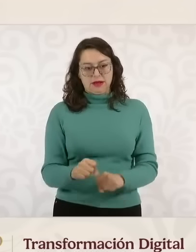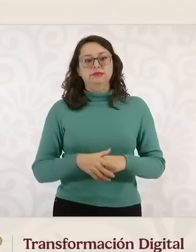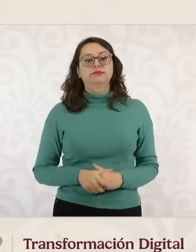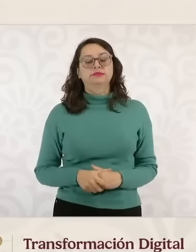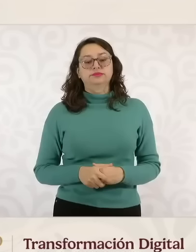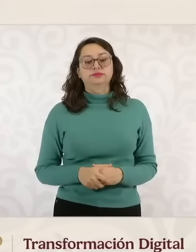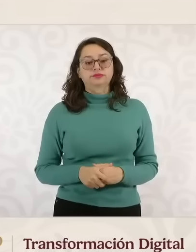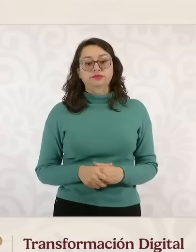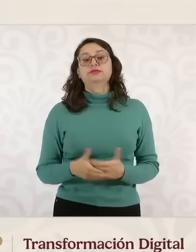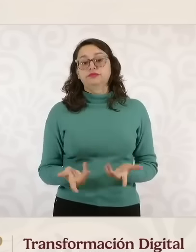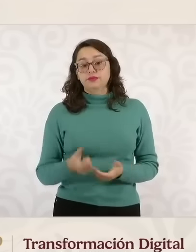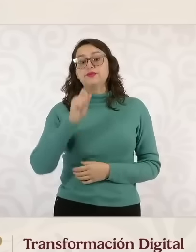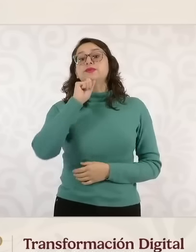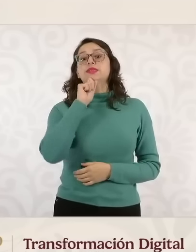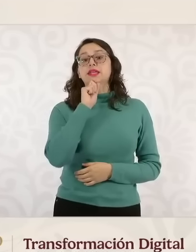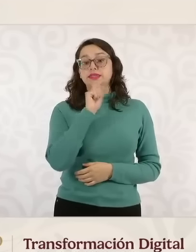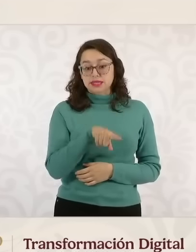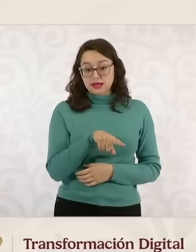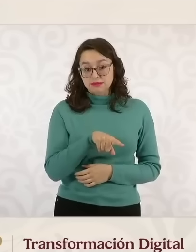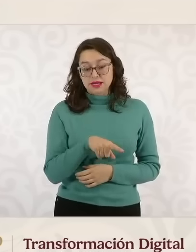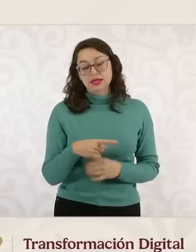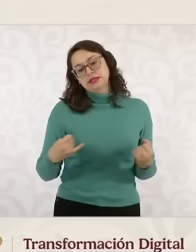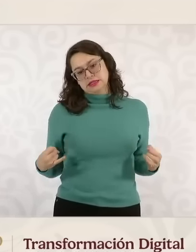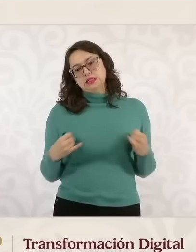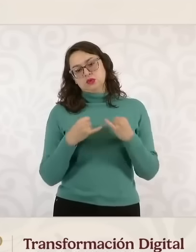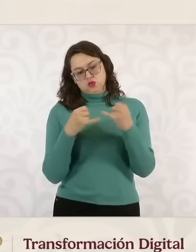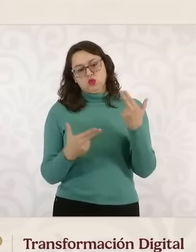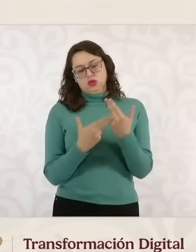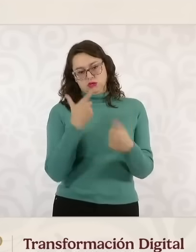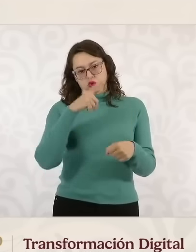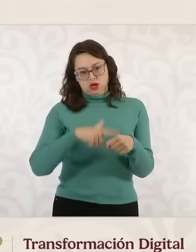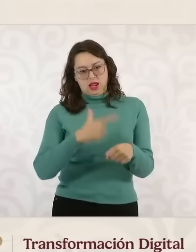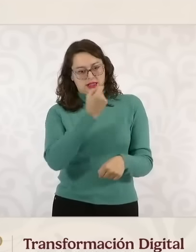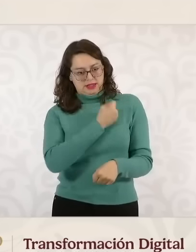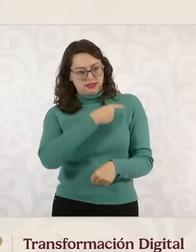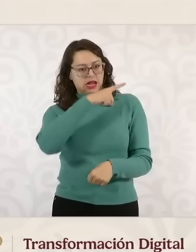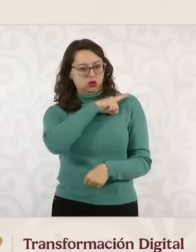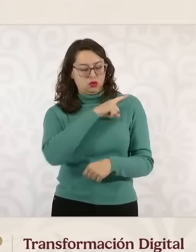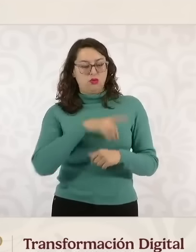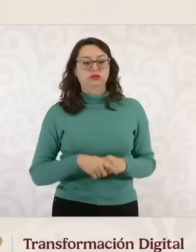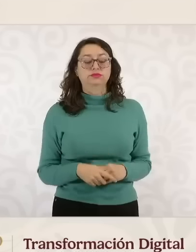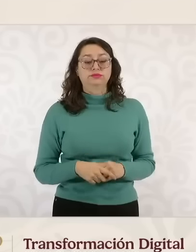incluyendo claramente también a los Institutos Nacionales de Salud. Esta credencial que les